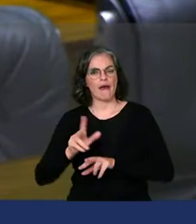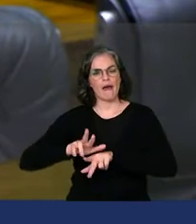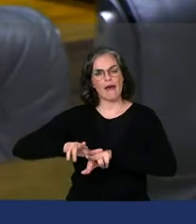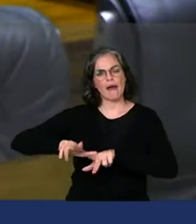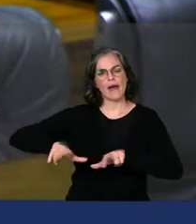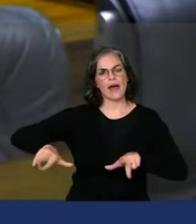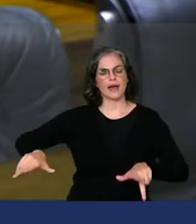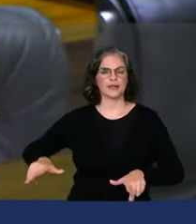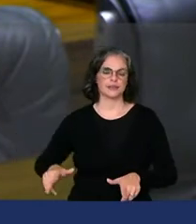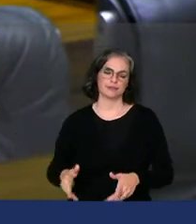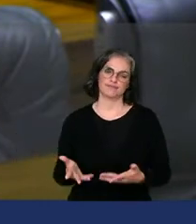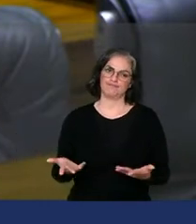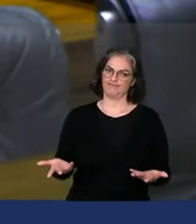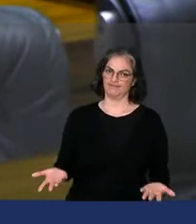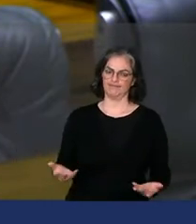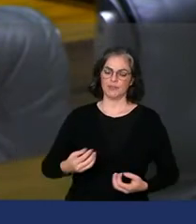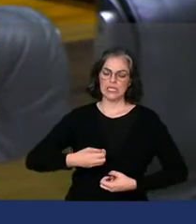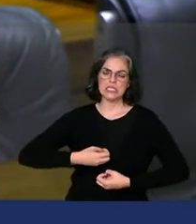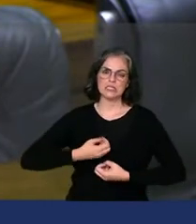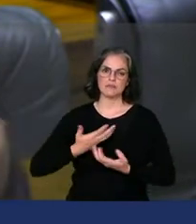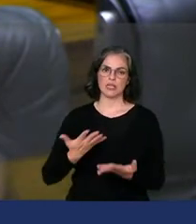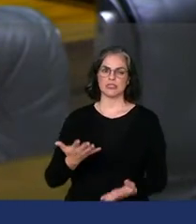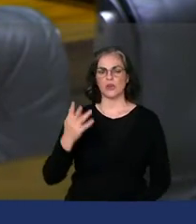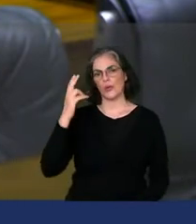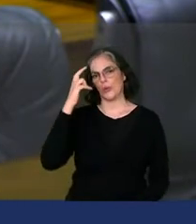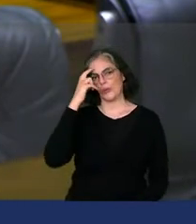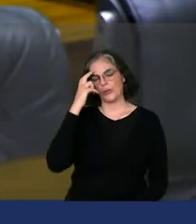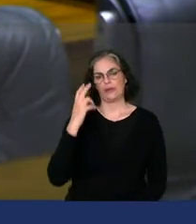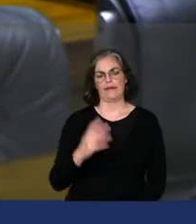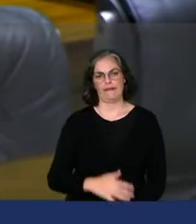MÚSICA, NAS ARTES PLÁSTICAS, NA POSSIBILIDADE DA EXPRESSÃO CULTURAL DAQUELES QUE ESTÃO